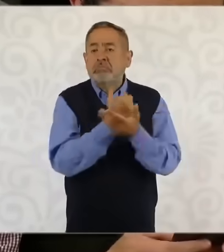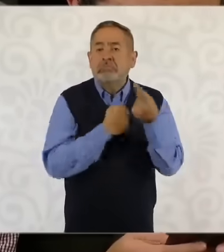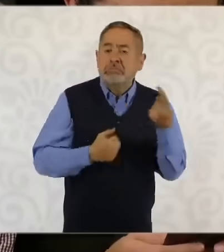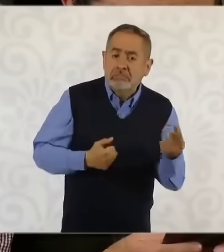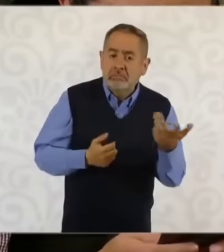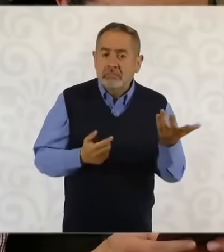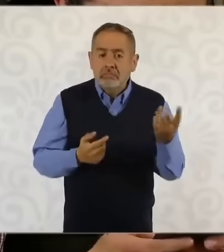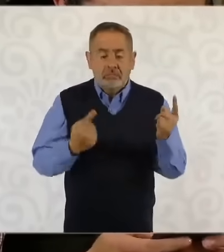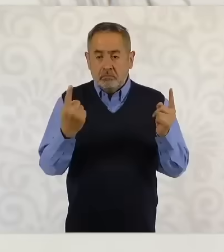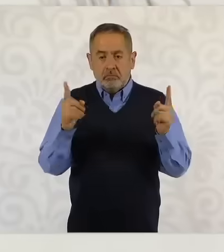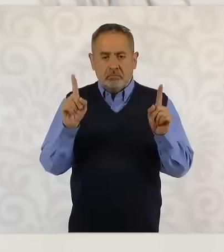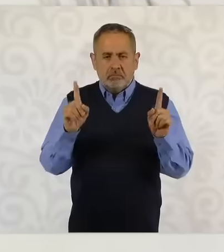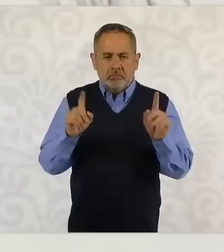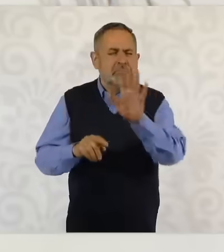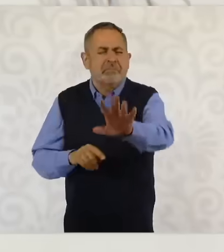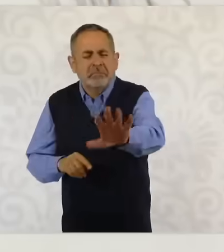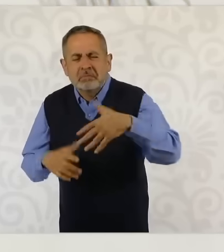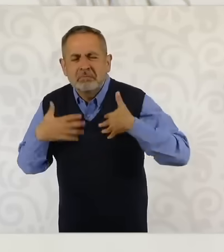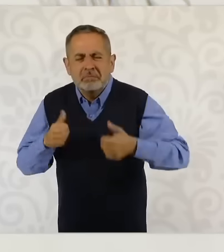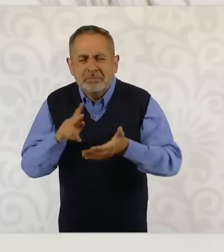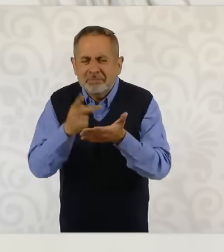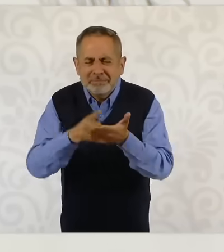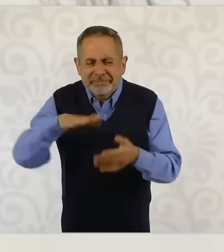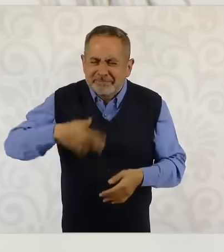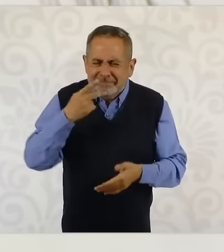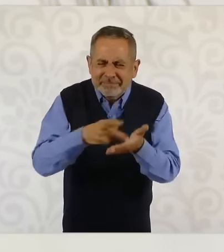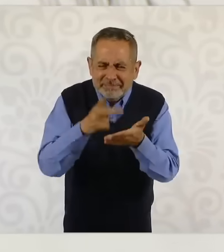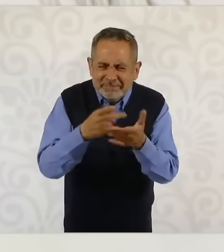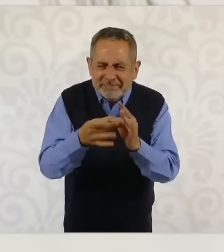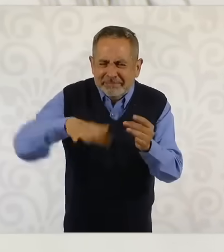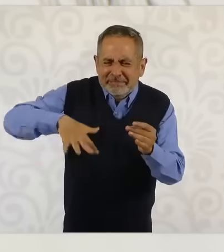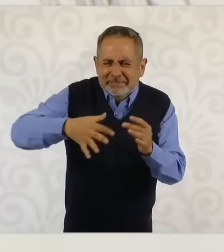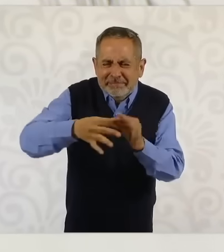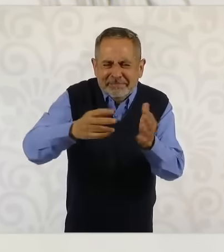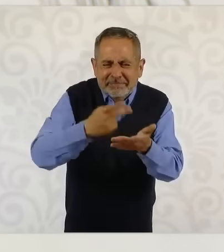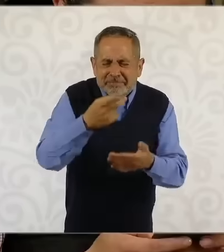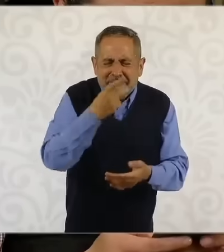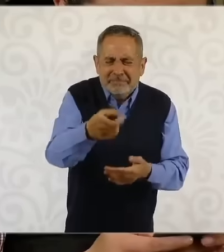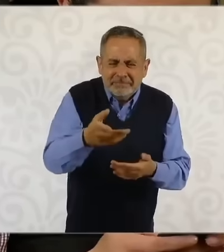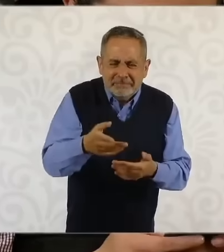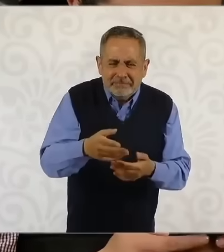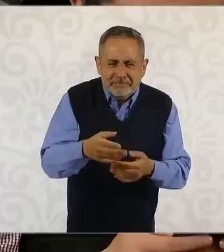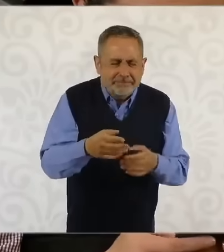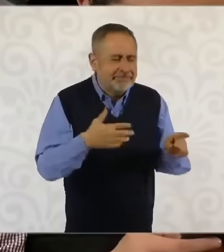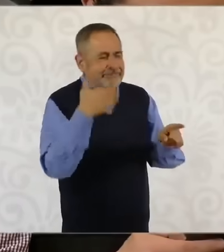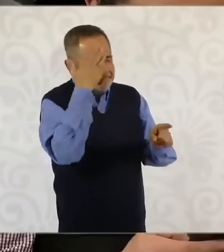opuso una otra contrinc a ver repite eh a ver esa última parte ya sé que le estoy endulzando